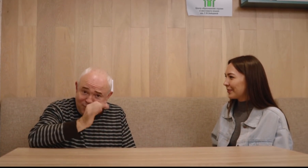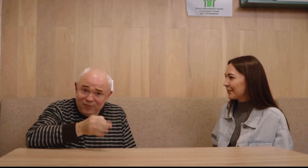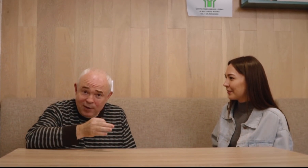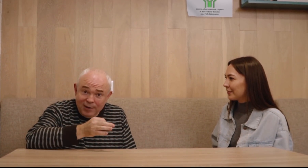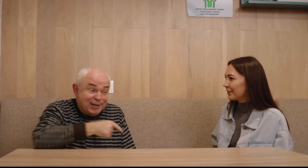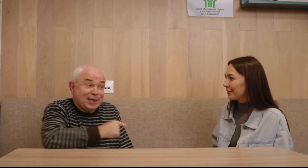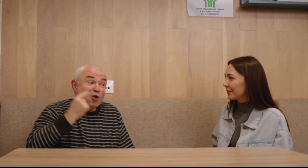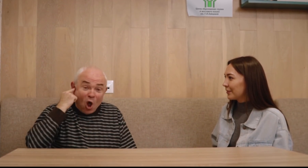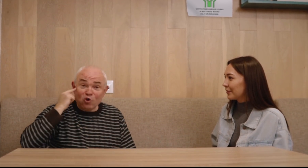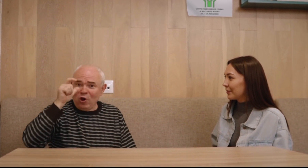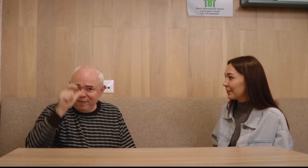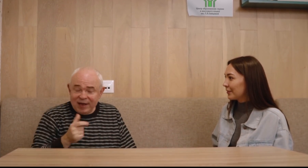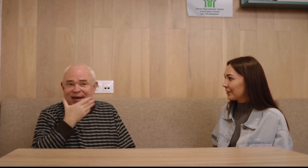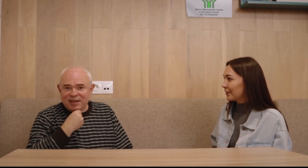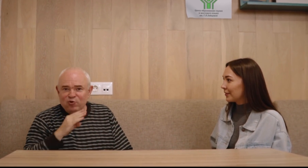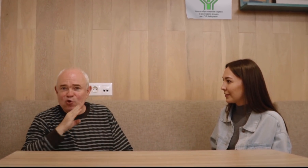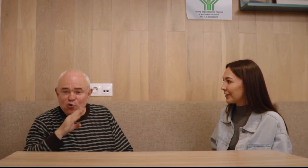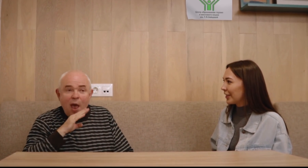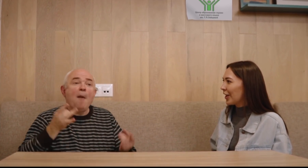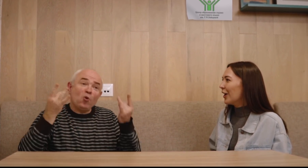Интересно, правда? Казалось бы, слышащий человек, красивая женщина,